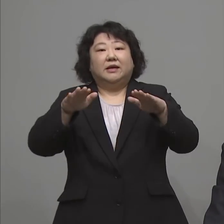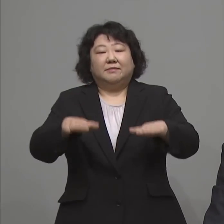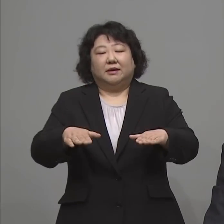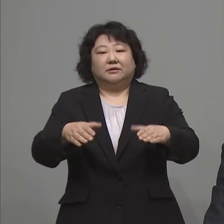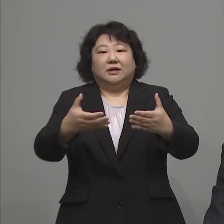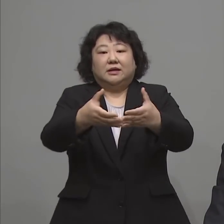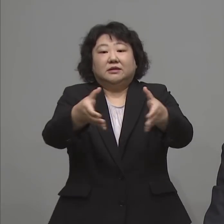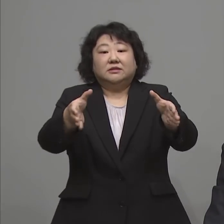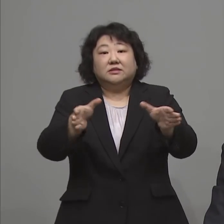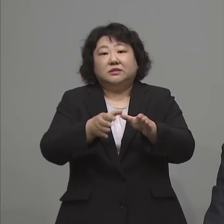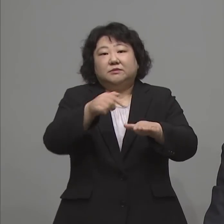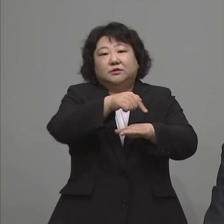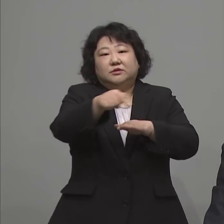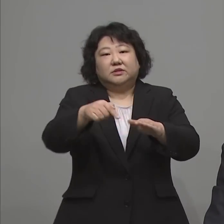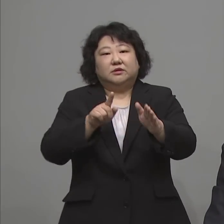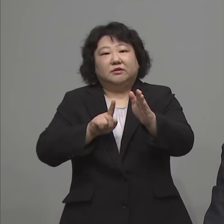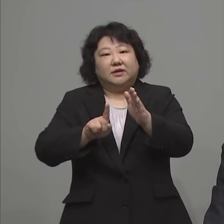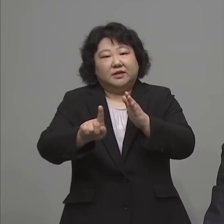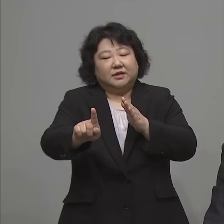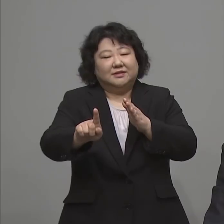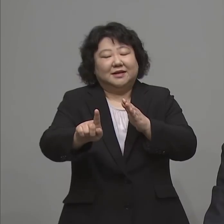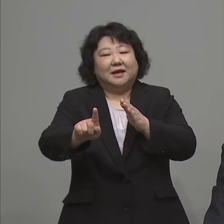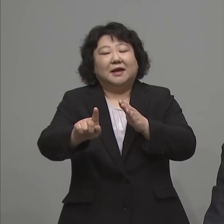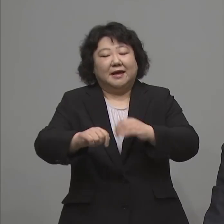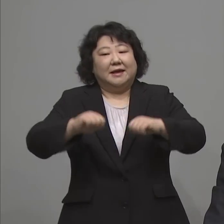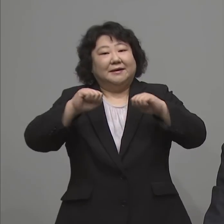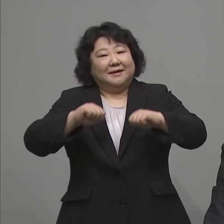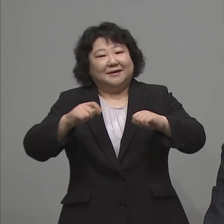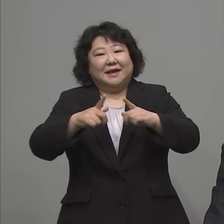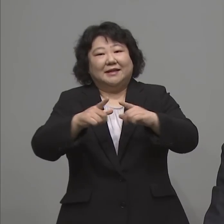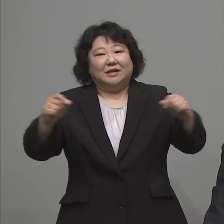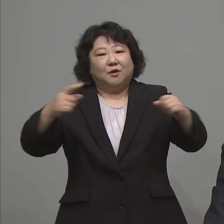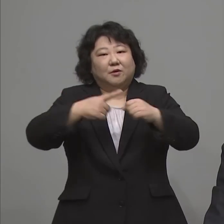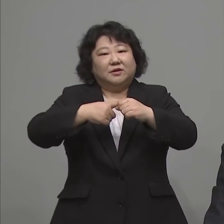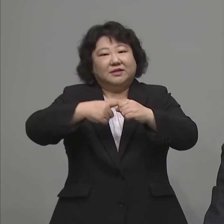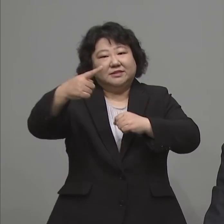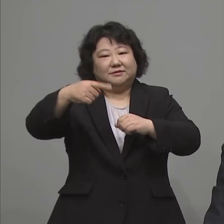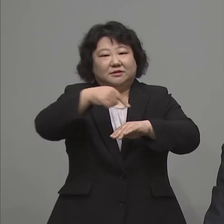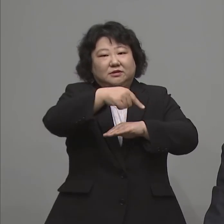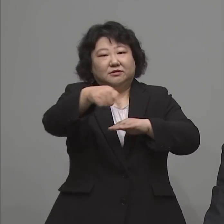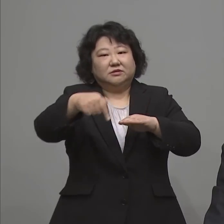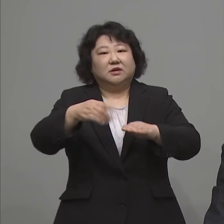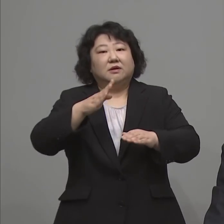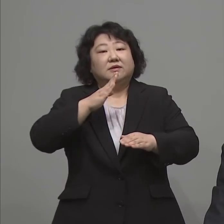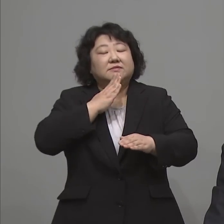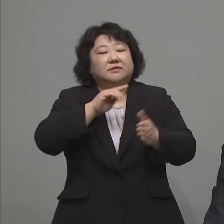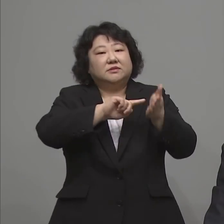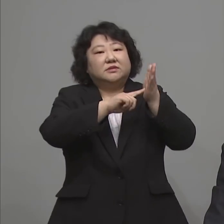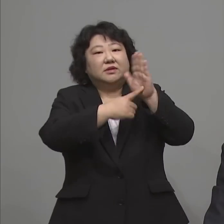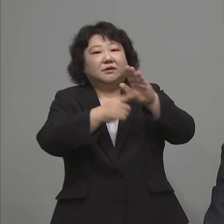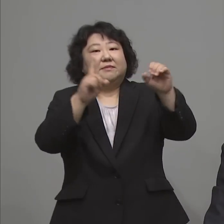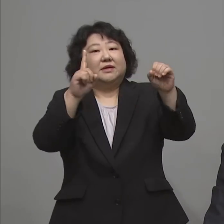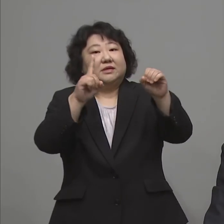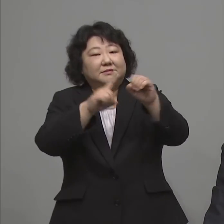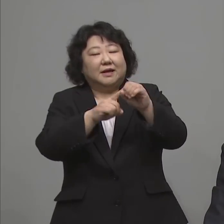チームとちぎのリーダーとして 元気度 日本一 栃木県の 実現を目指すため 3度目の